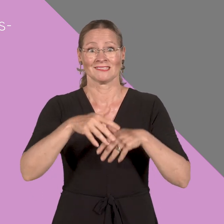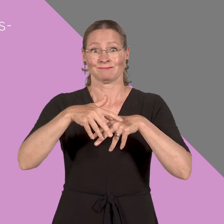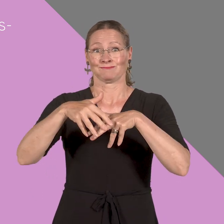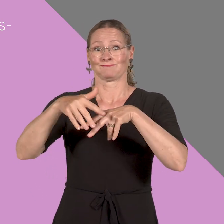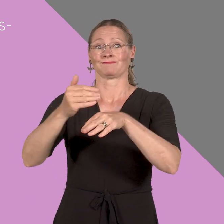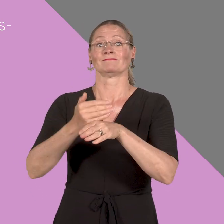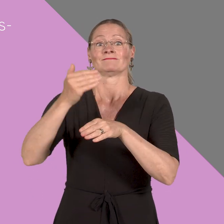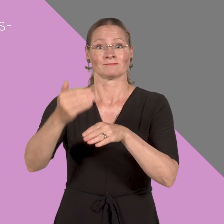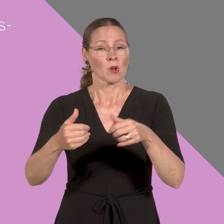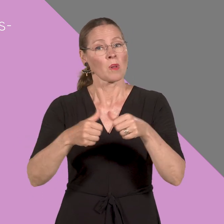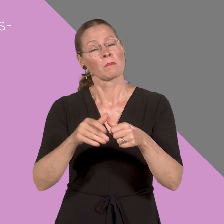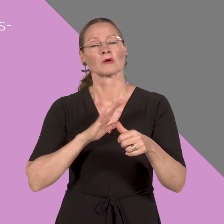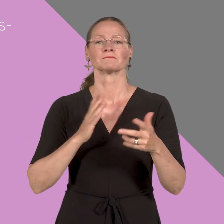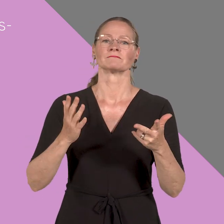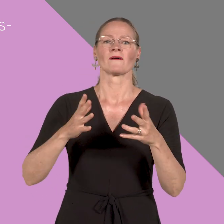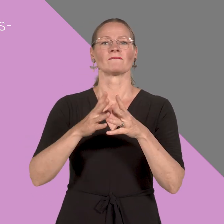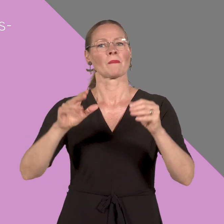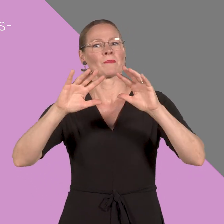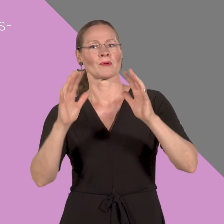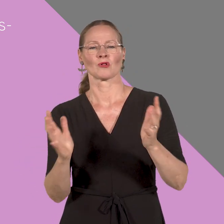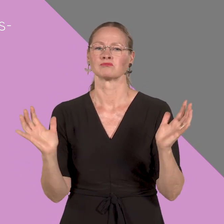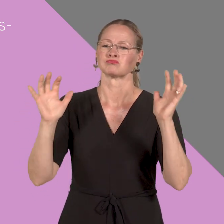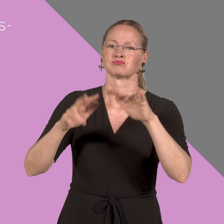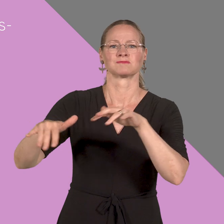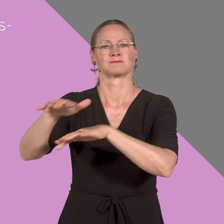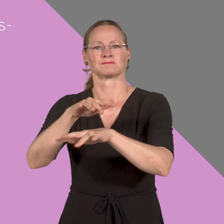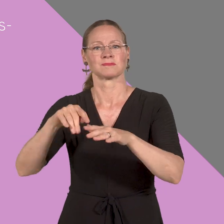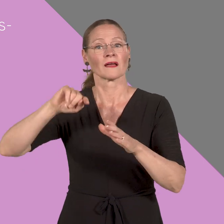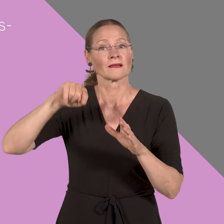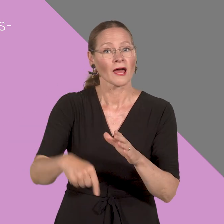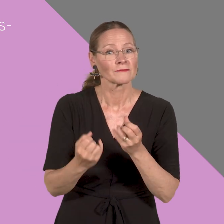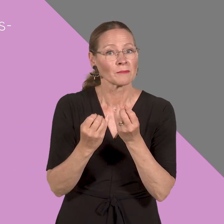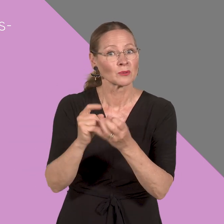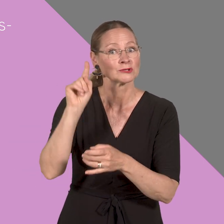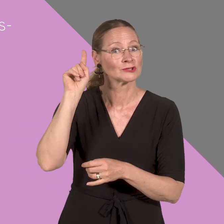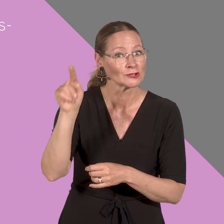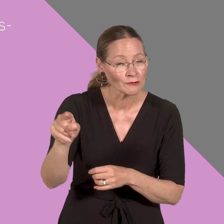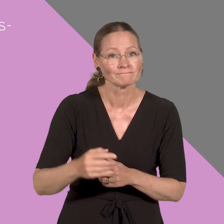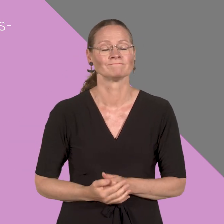Marssin jälkeen luvassa on vapaamuotoinen kokoontuminen Kaivopuistossa.